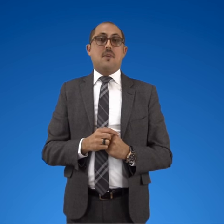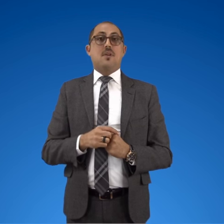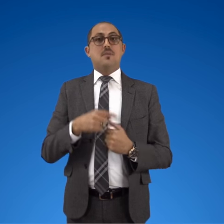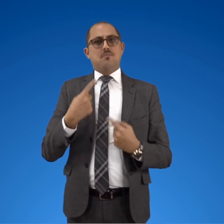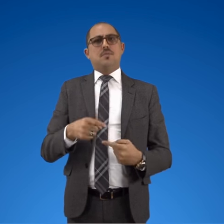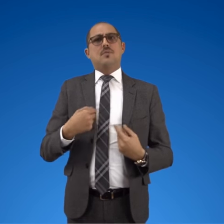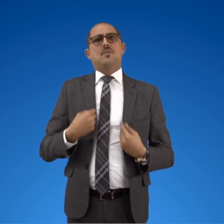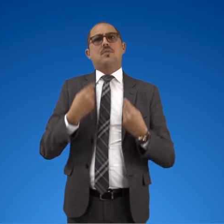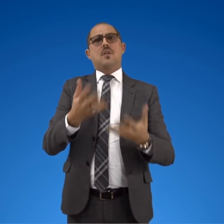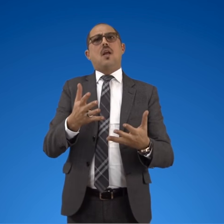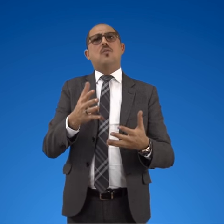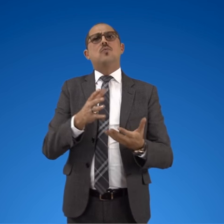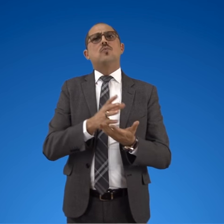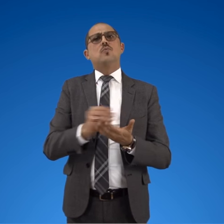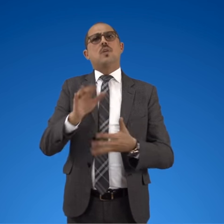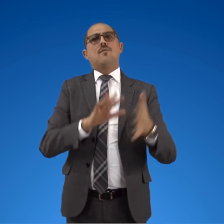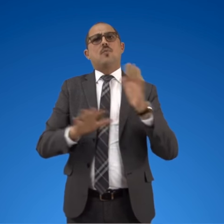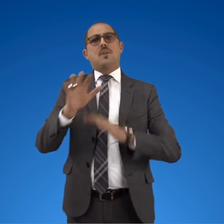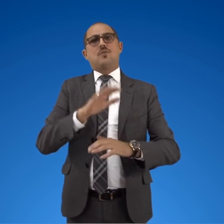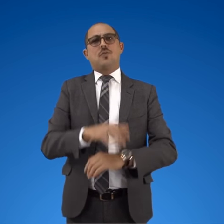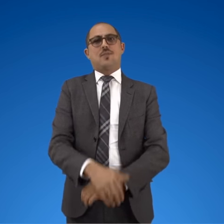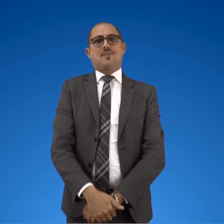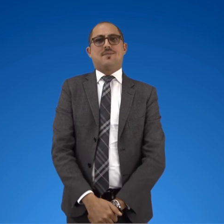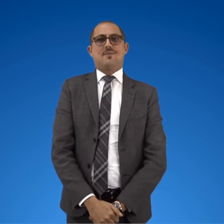Adesso vi dò tutte le informazioni